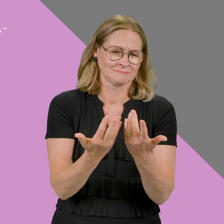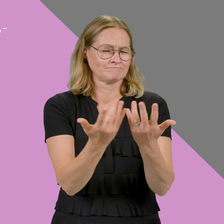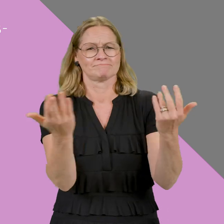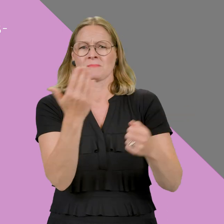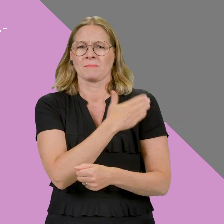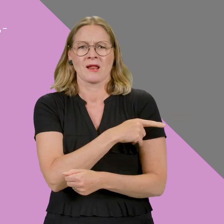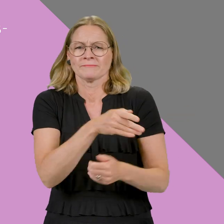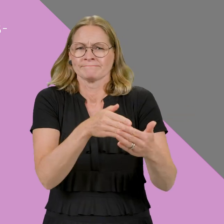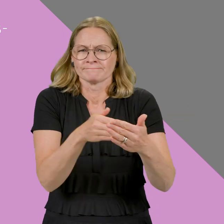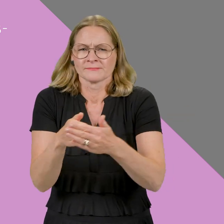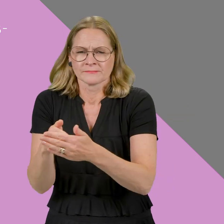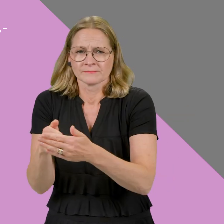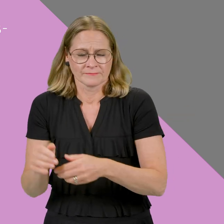sekä muissa palveluissa.